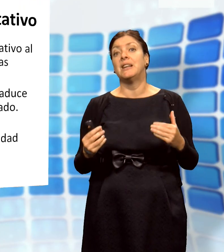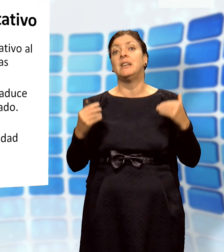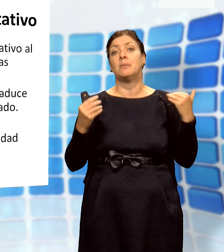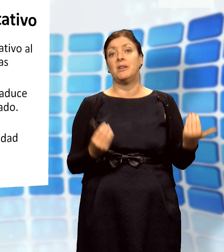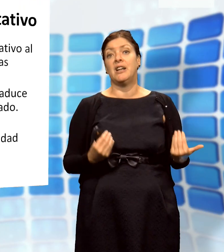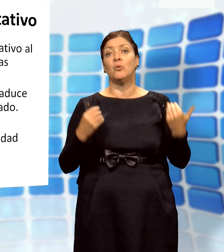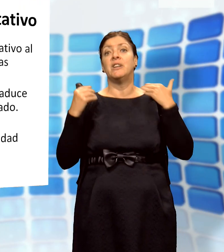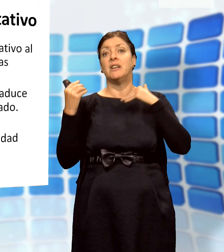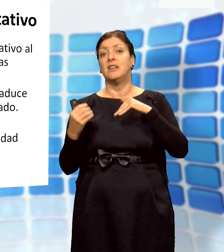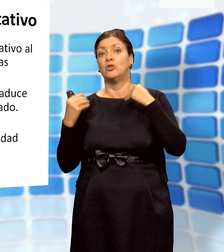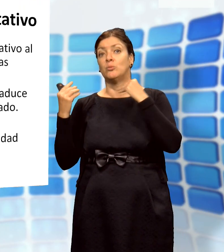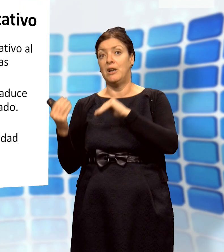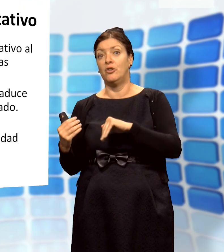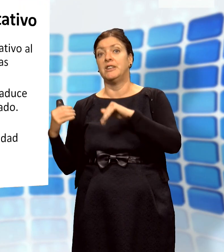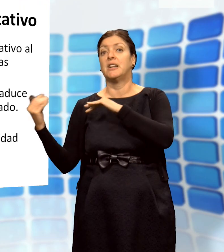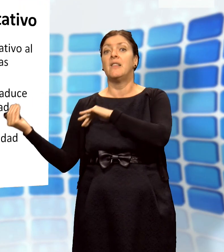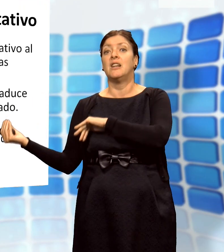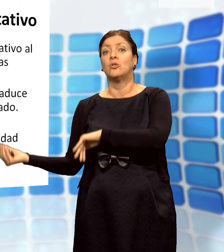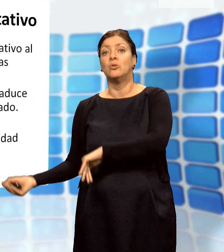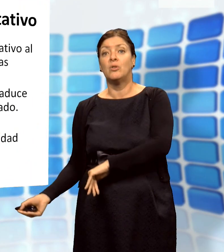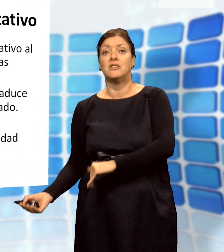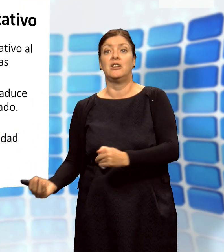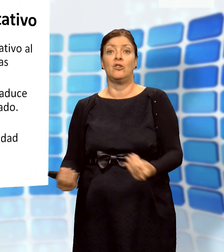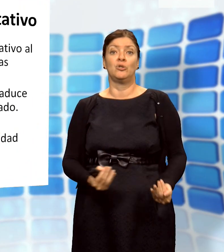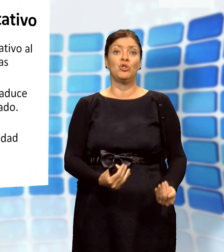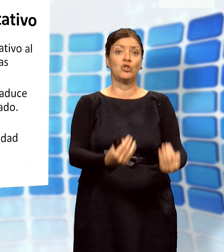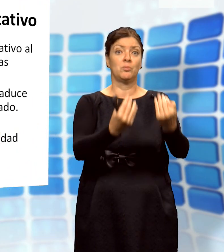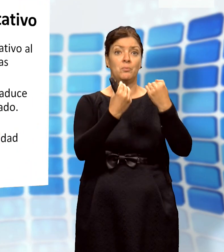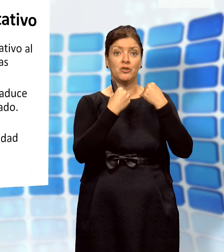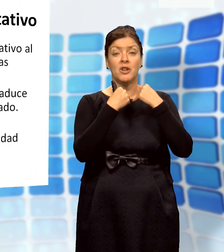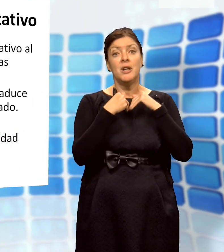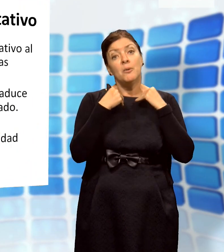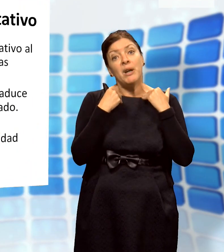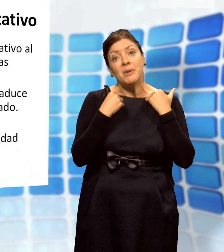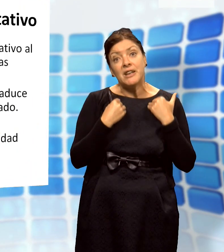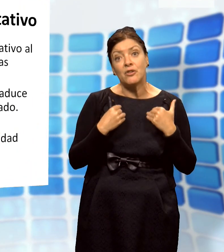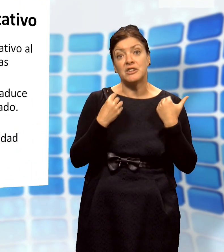interpretar o entender sus valores, creencias, conductas... desde los nuestros propios, evitando